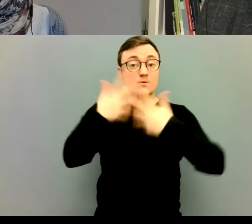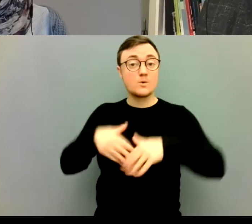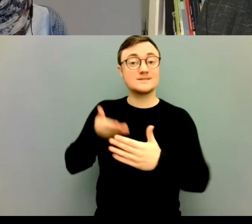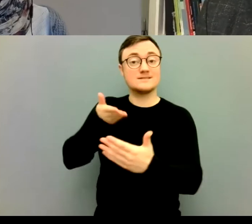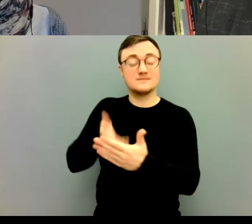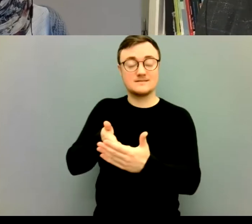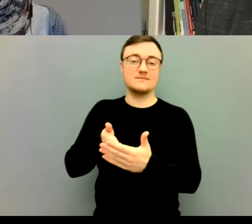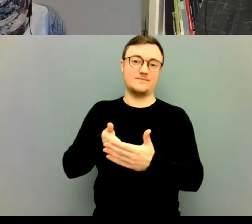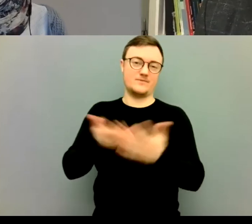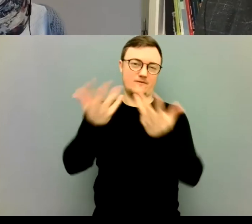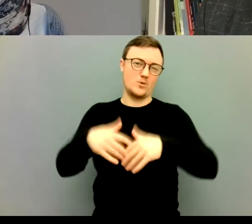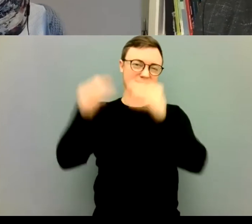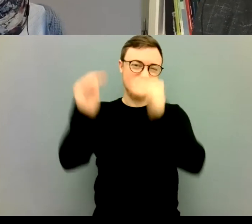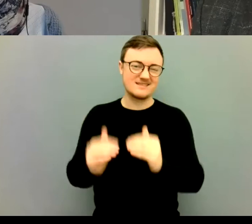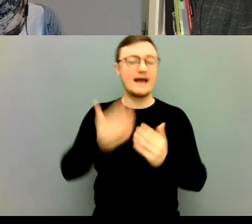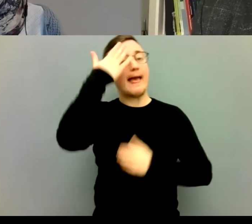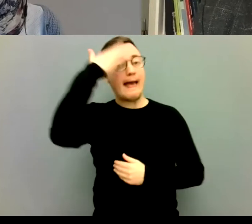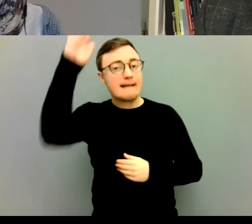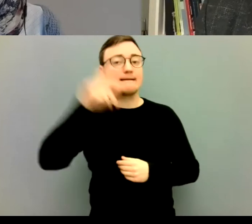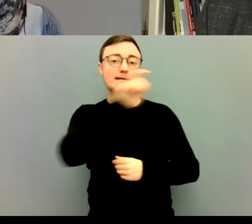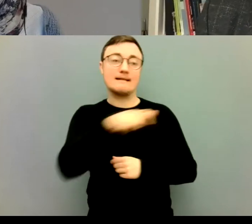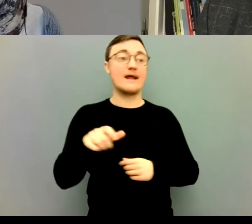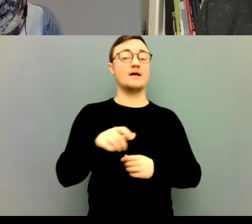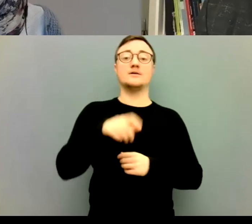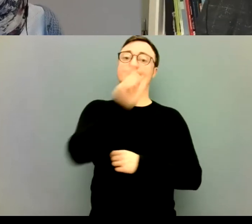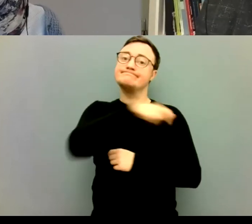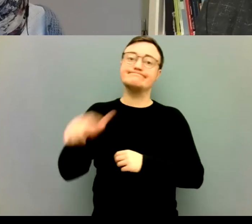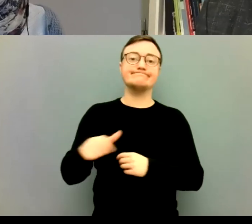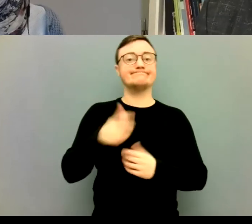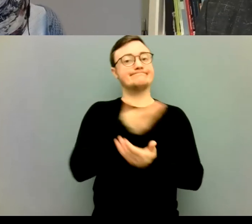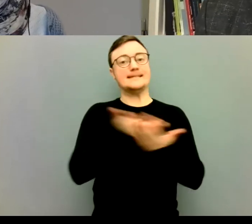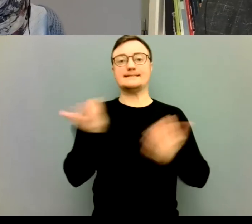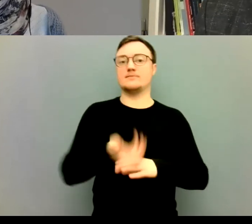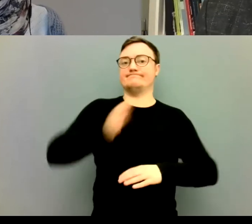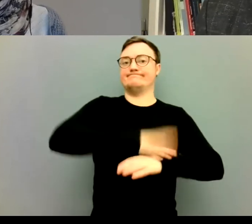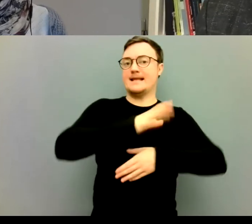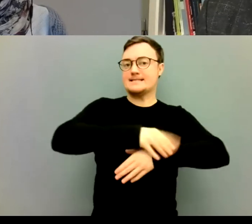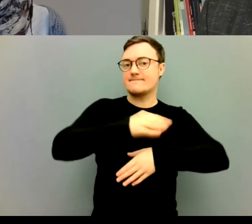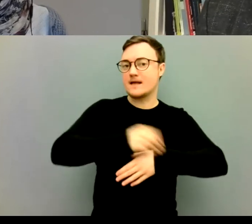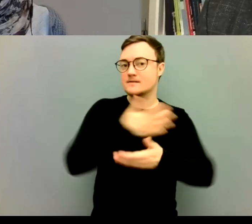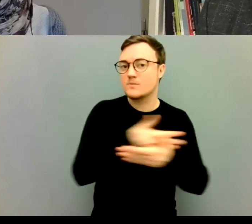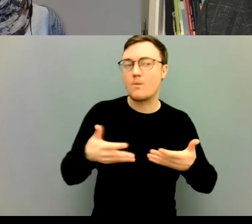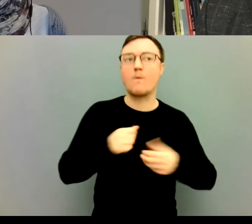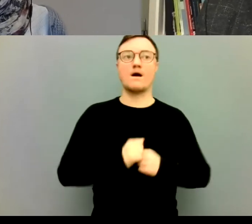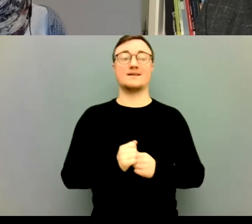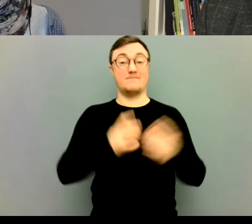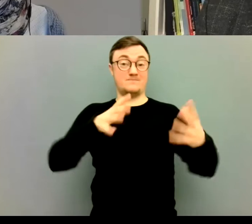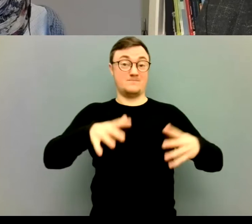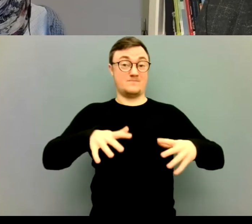med funktionsnedsättning, äldre- folk som inte behärskar det svenska språket - krigets Ukraina-